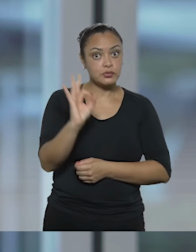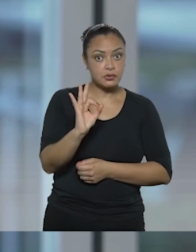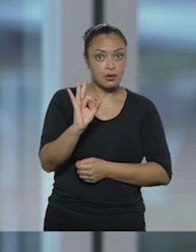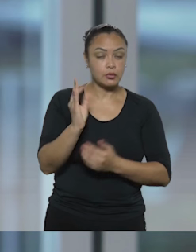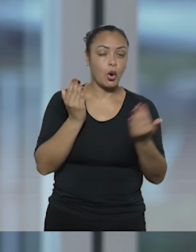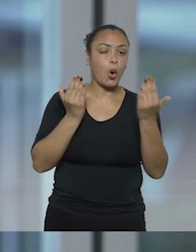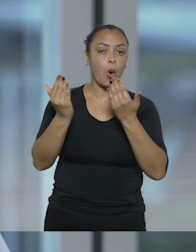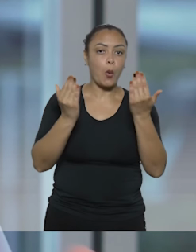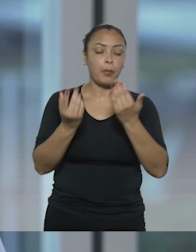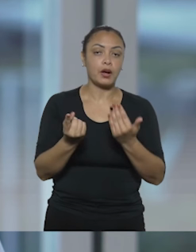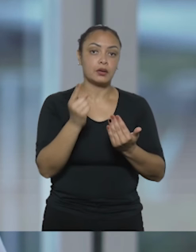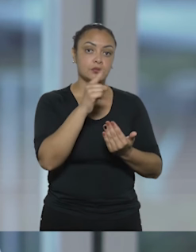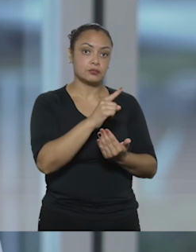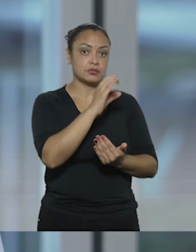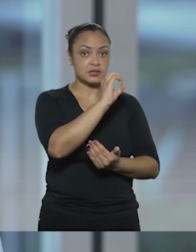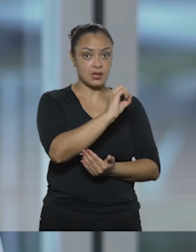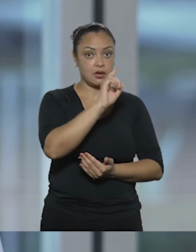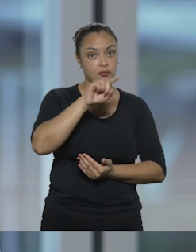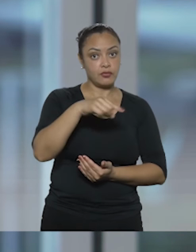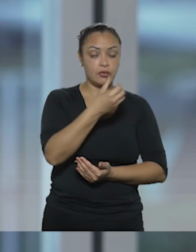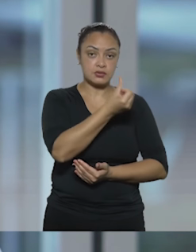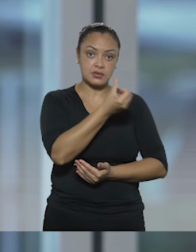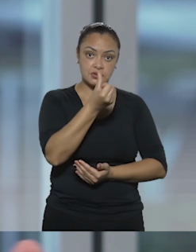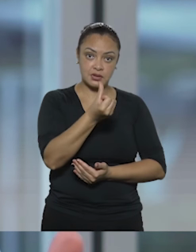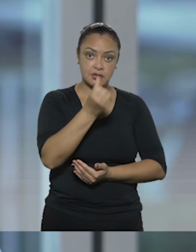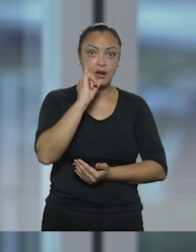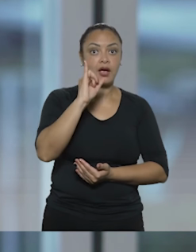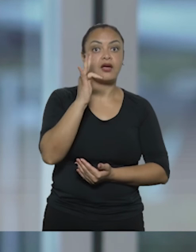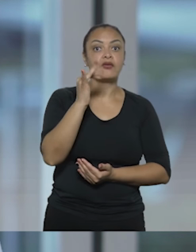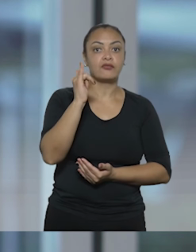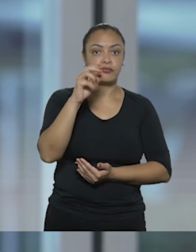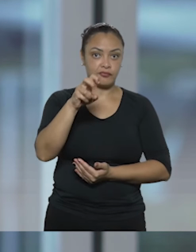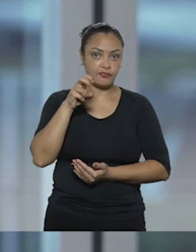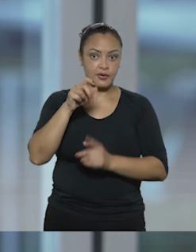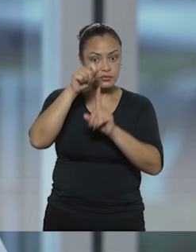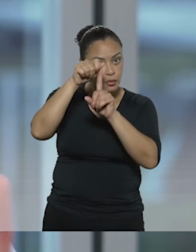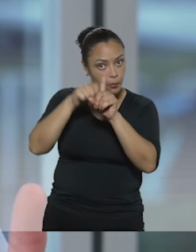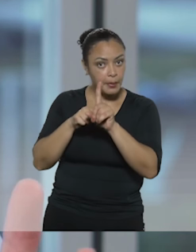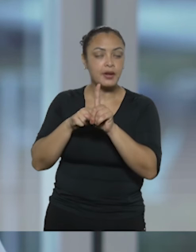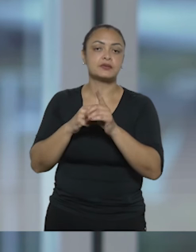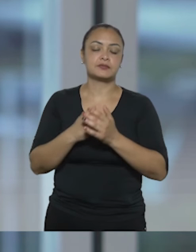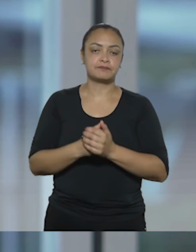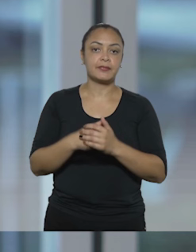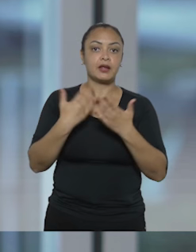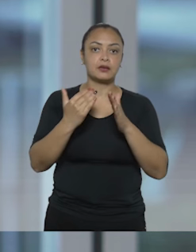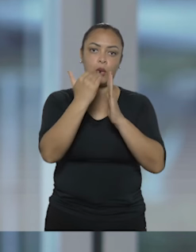comparado à alta de 0,66% do IFIX no mês, portanto, um desempenho abaixo do índice